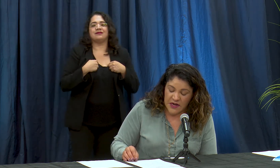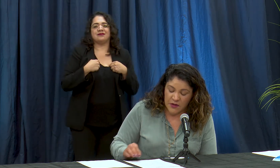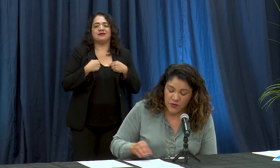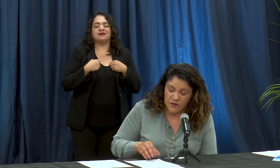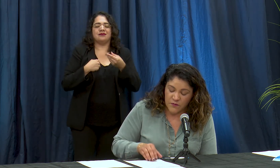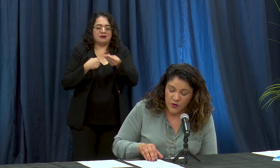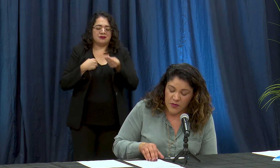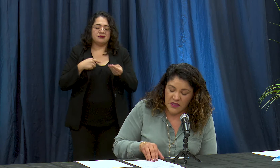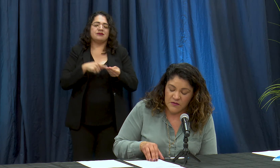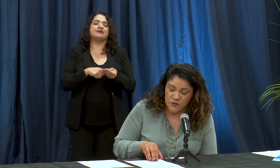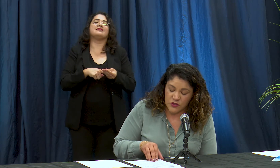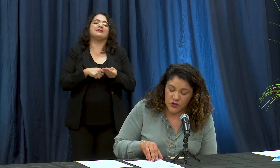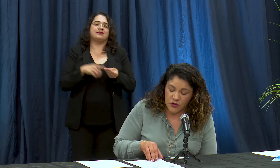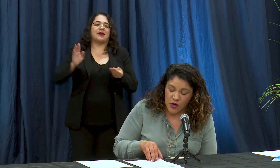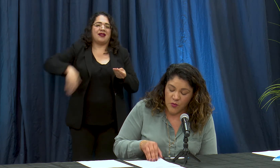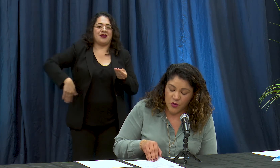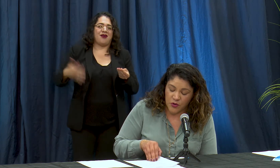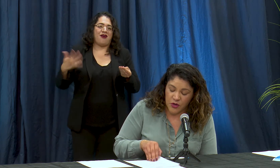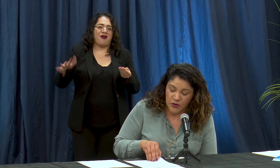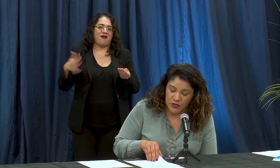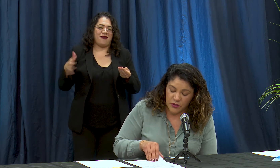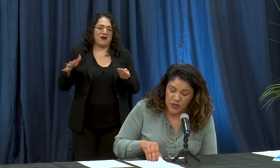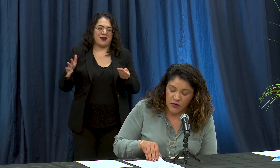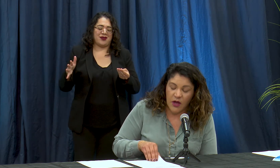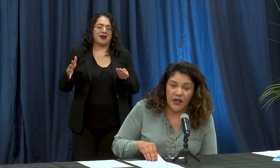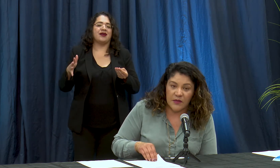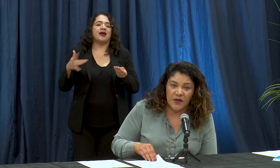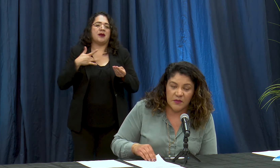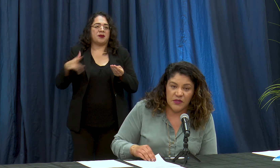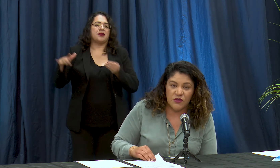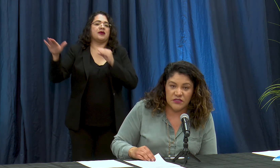Viera un informe de de funcion por correo electrónico al departamento de